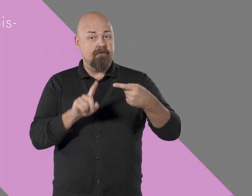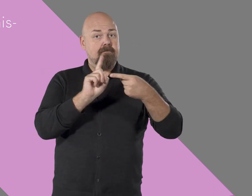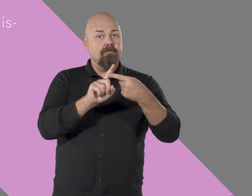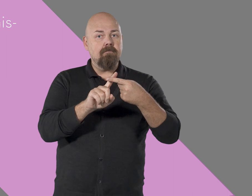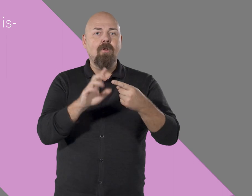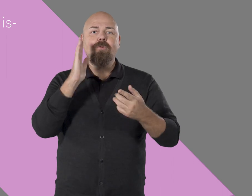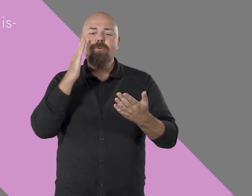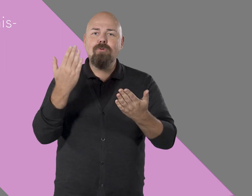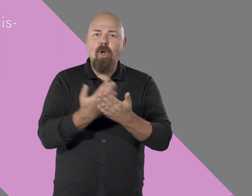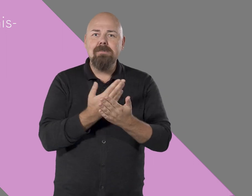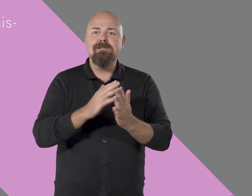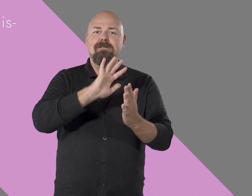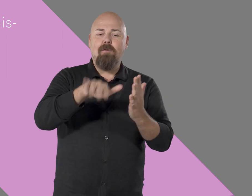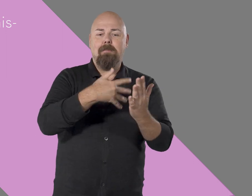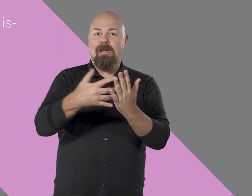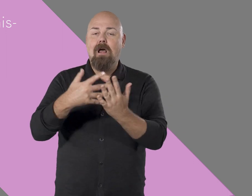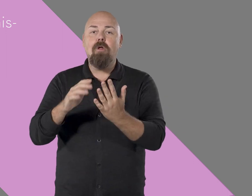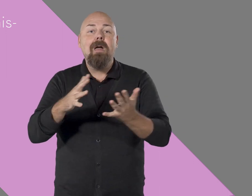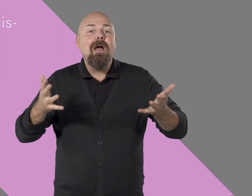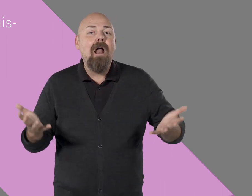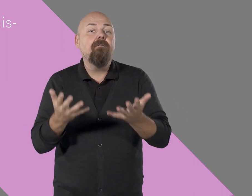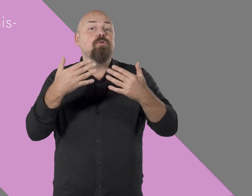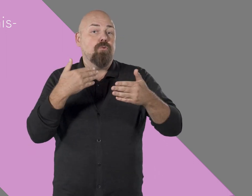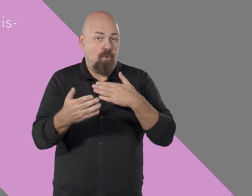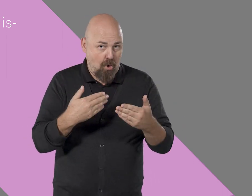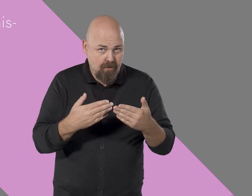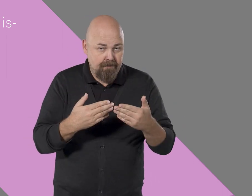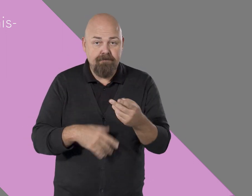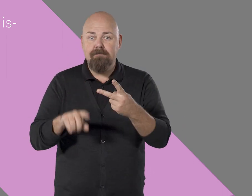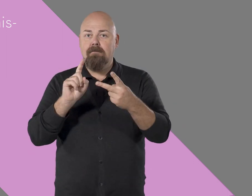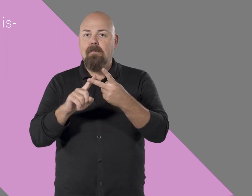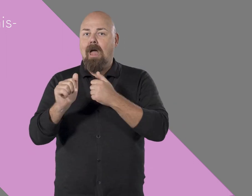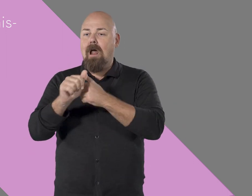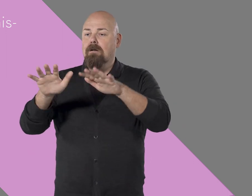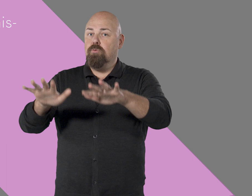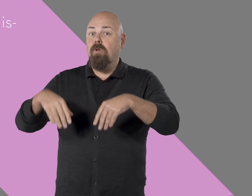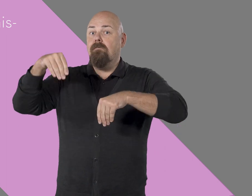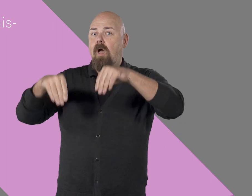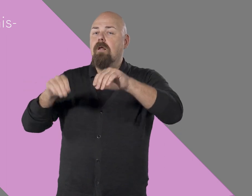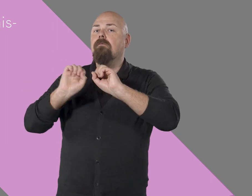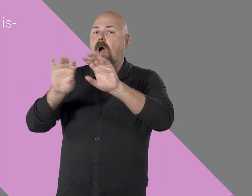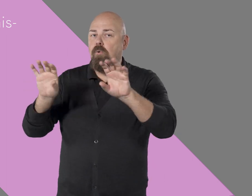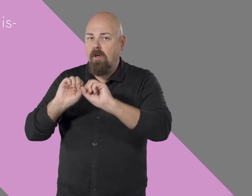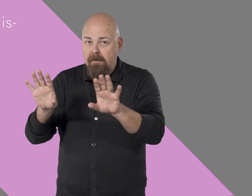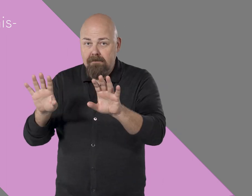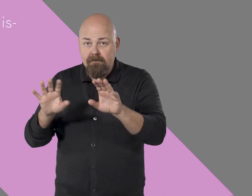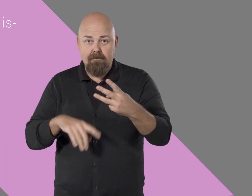kotimaisten viittomakielten elvytystyö, eduskuntavaalivaikuttaminen -